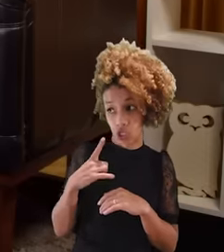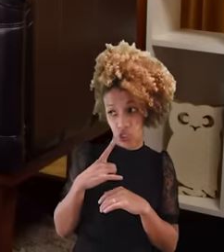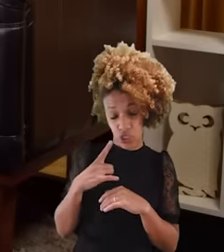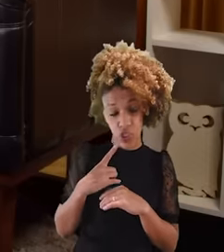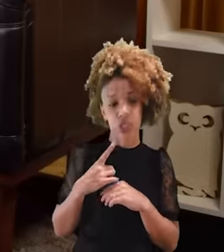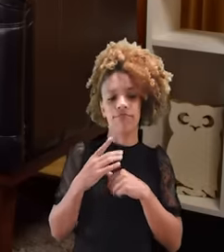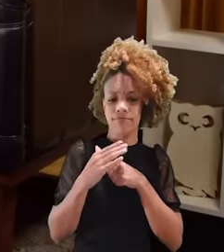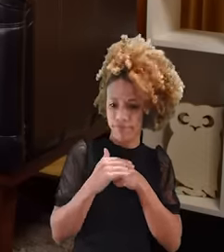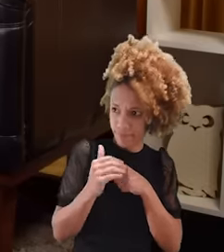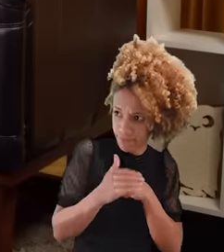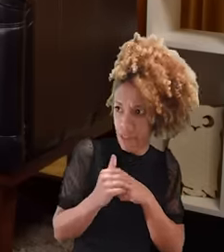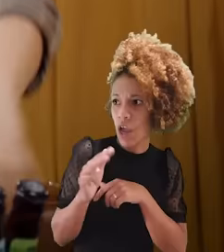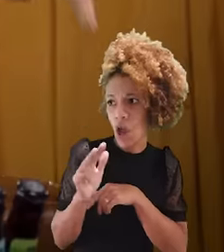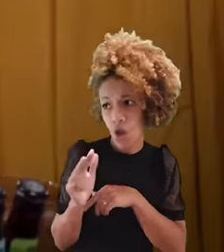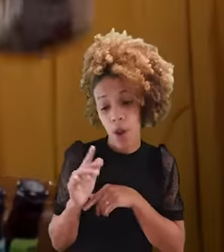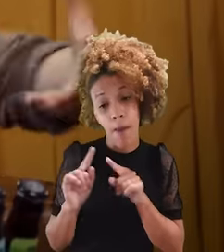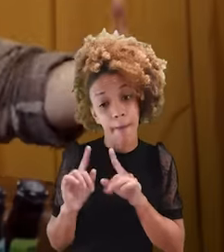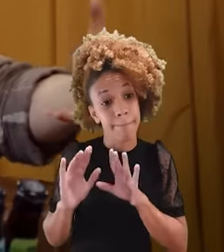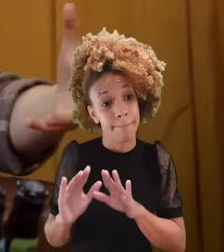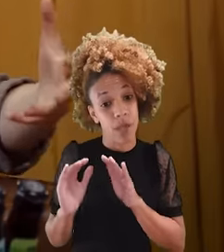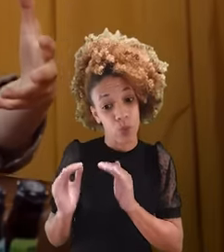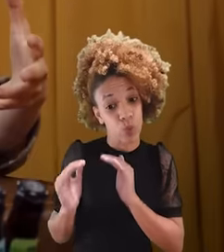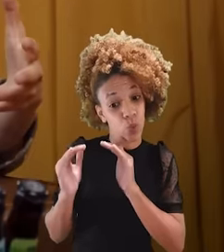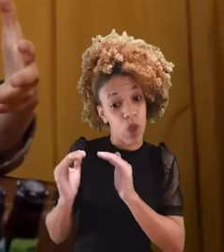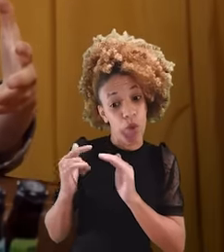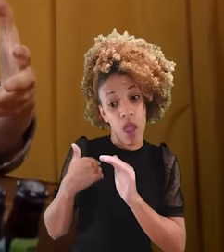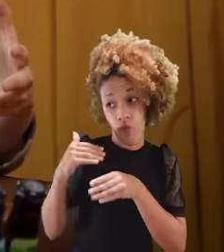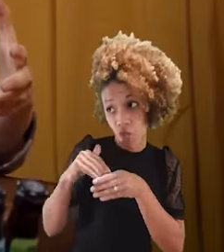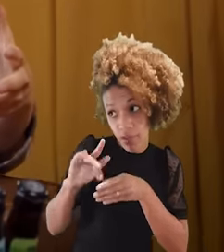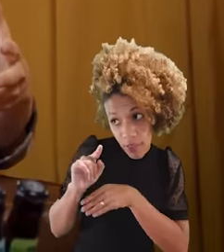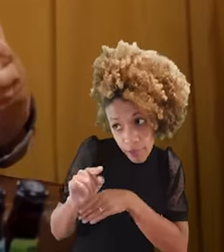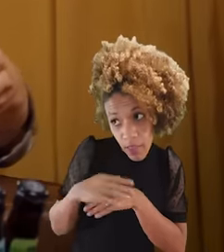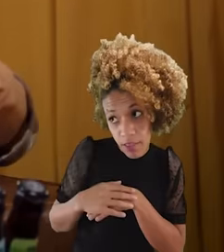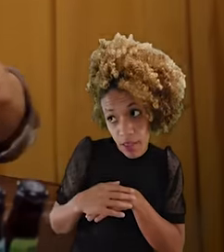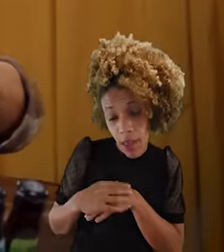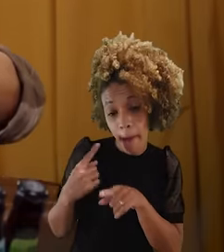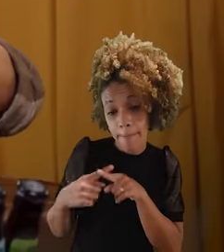elogios ao Lula mas um dos grandes motivos pelos quais Eu votei nele foi para que a gente parasse